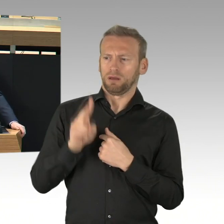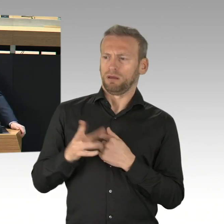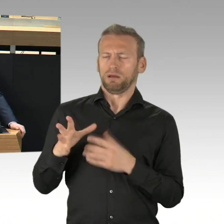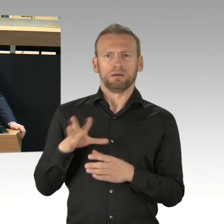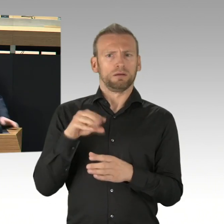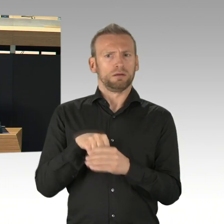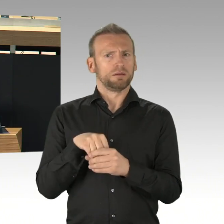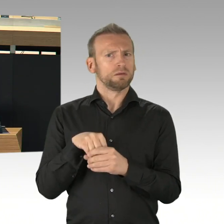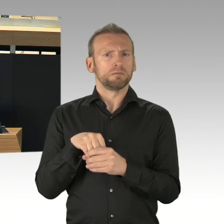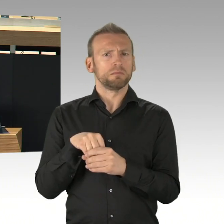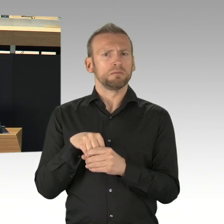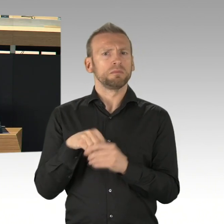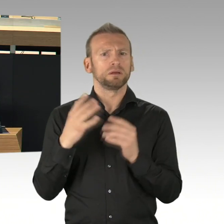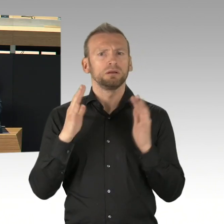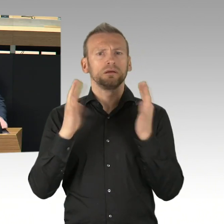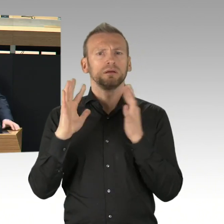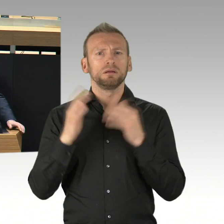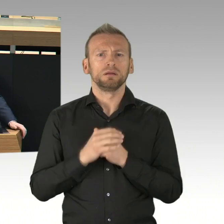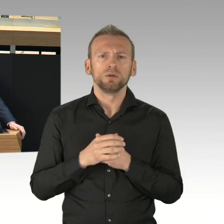Ja, Sie sollten zuhören. Es geht um Fakten an dieser Stelle.